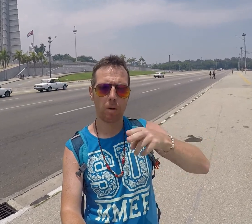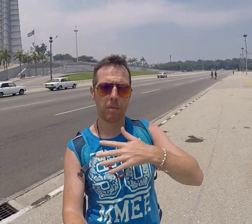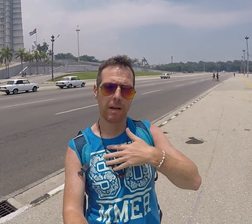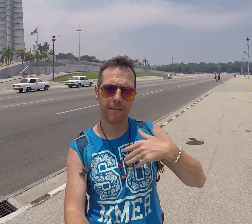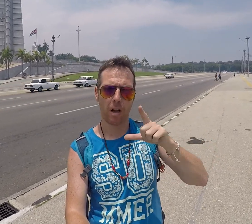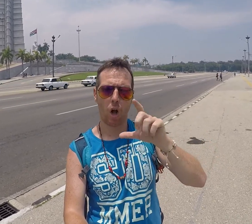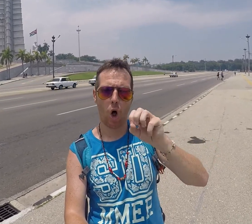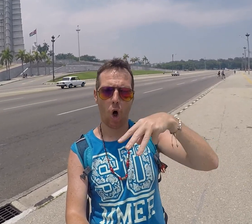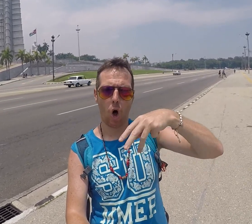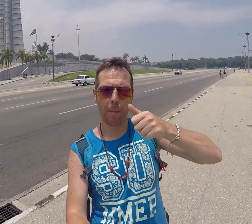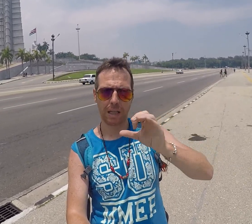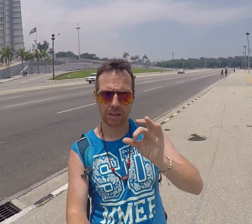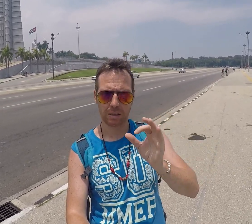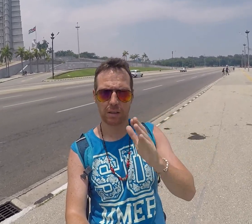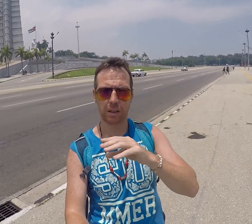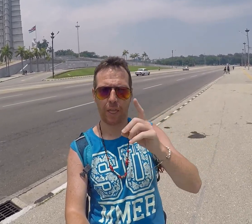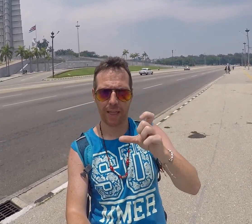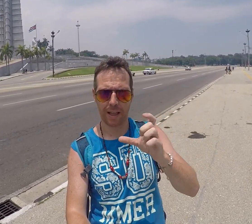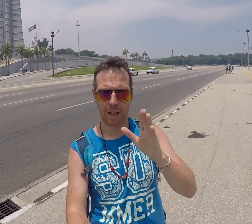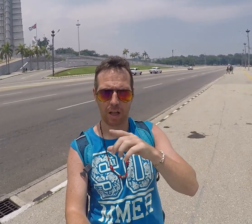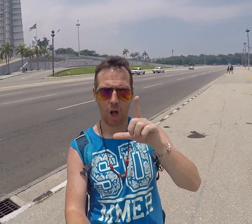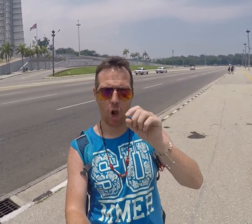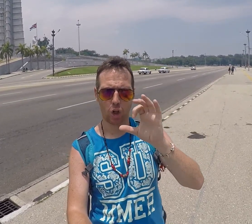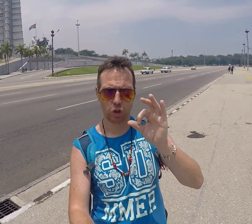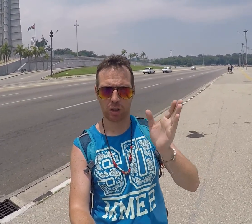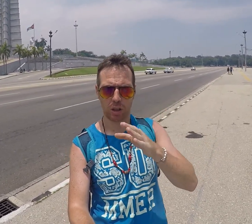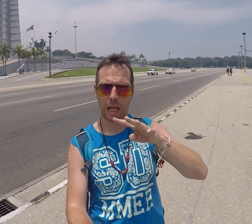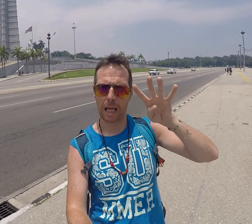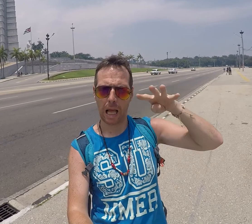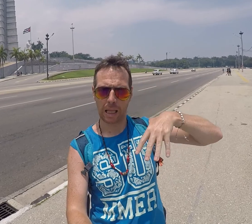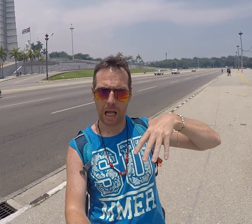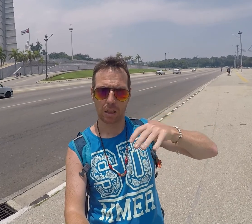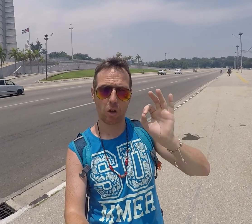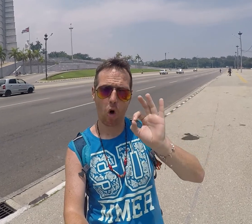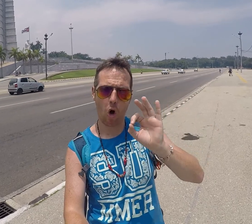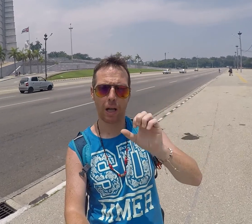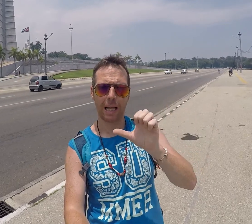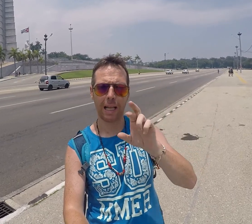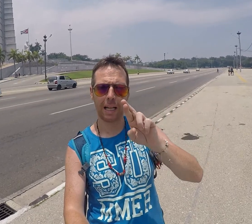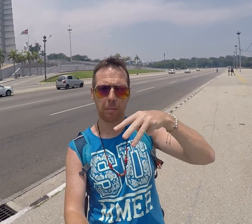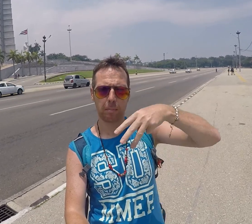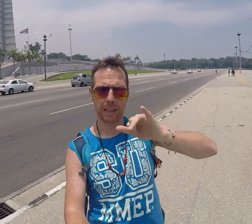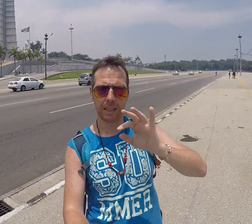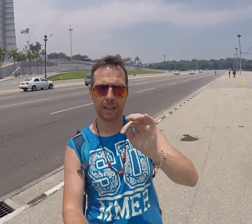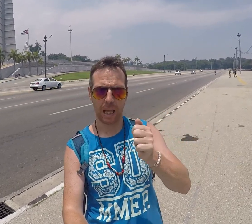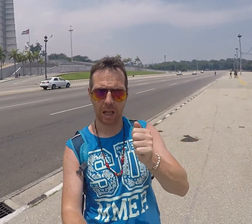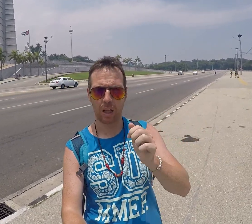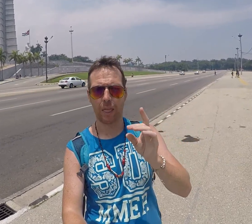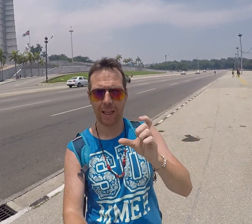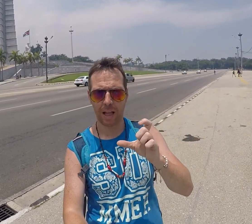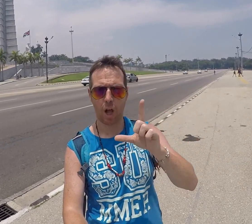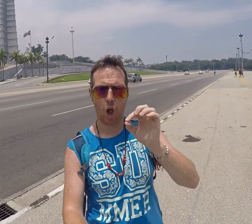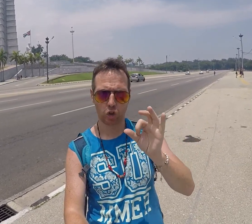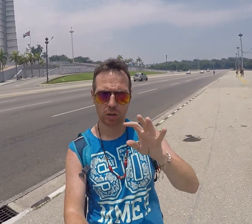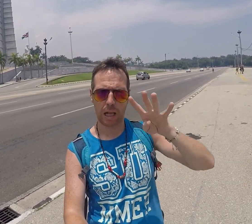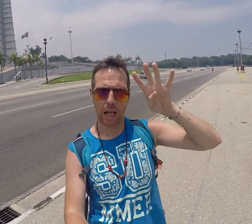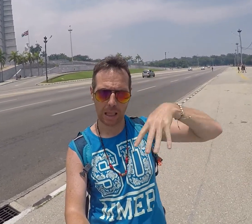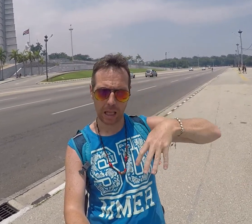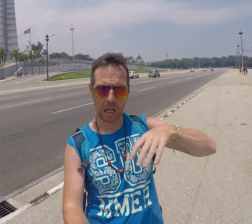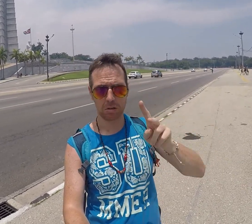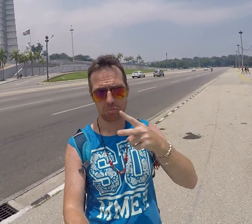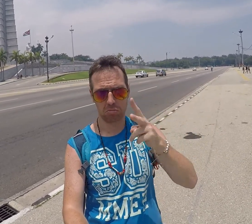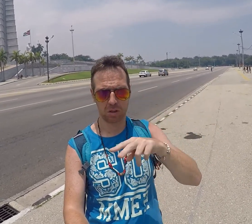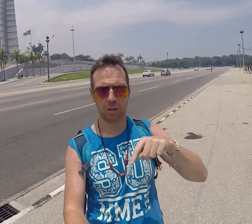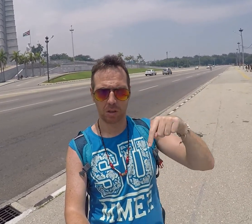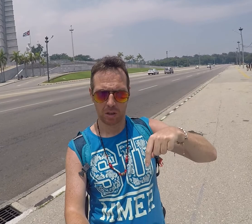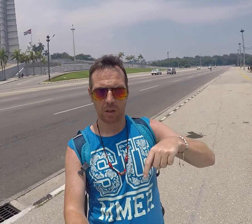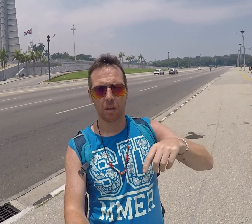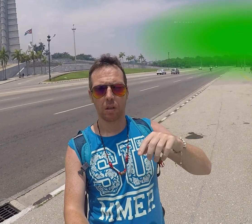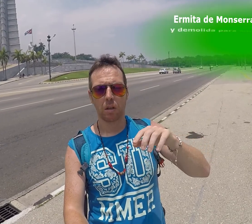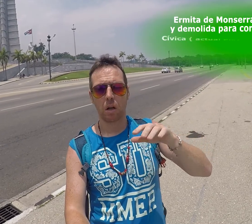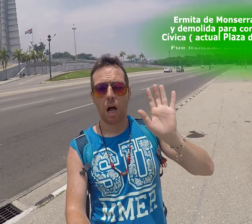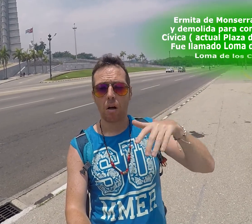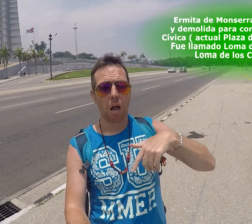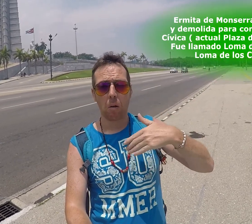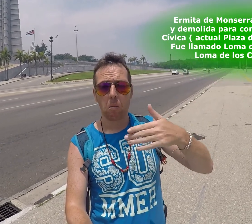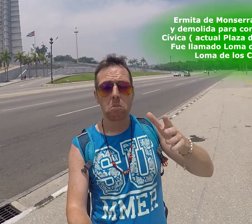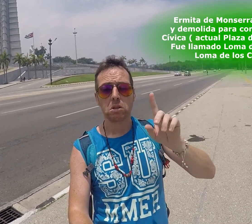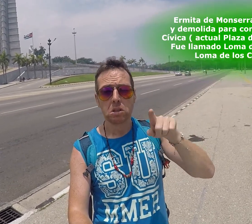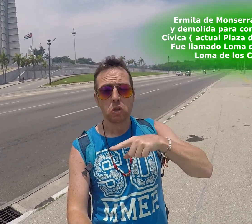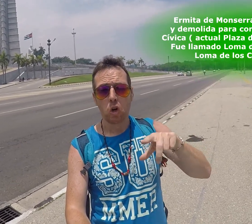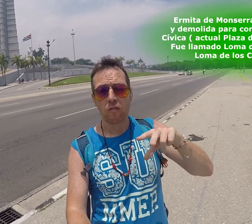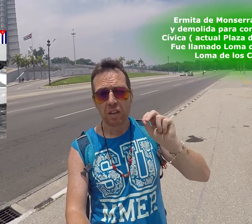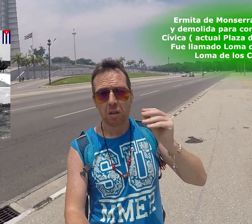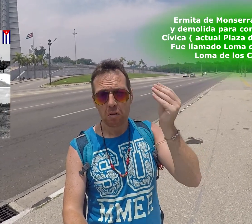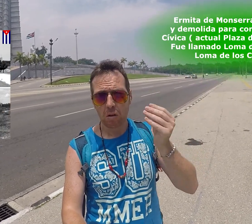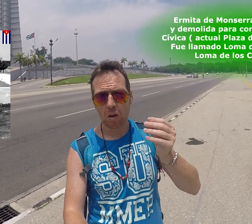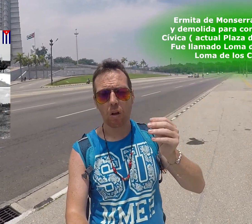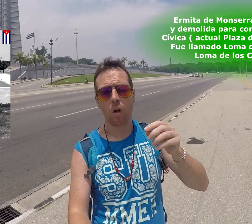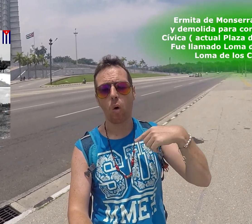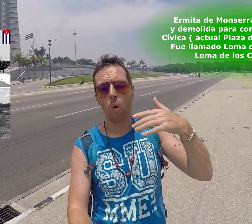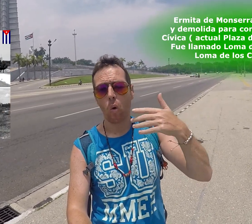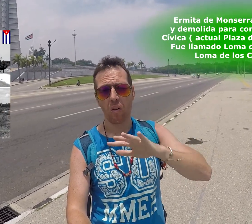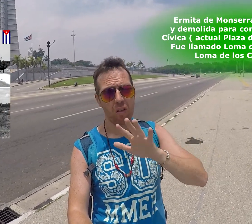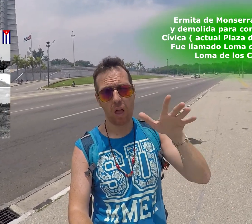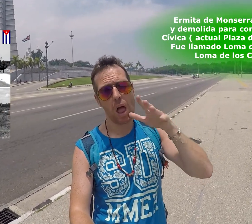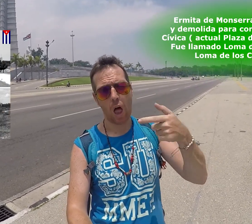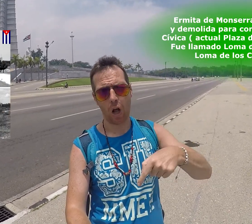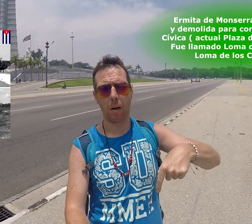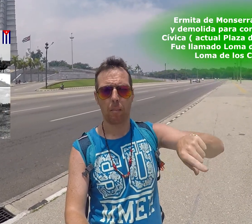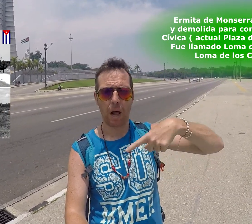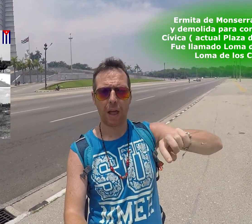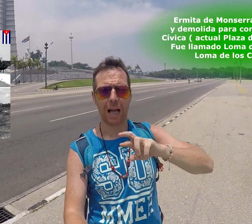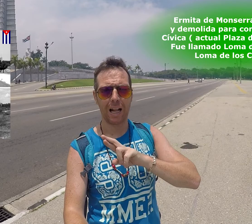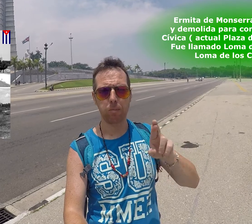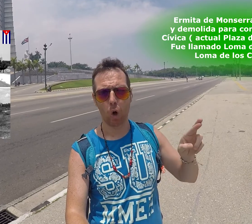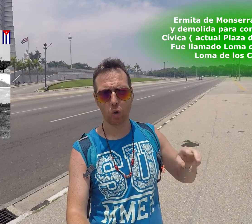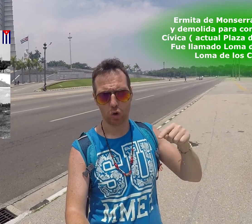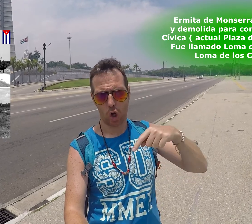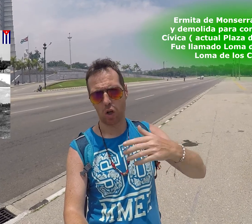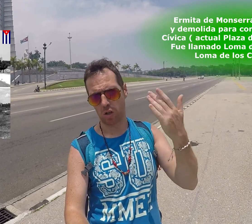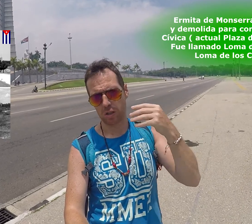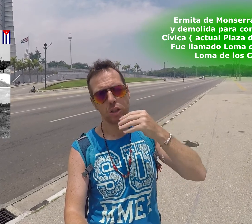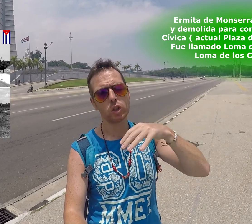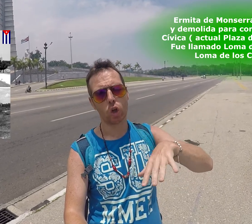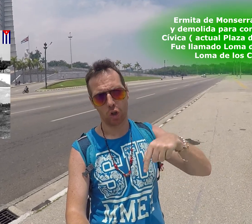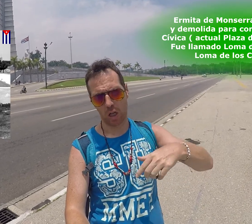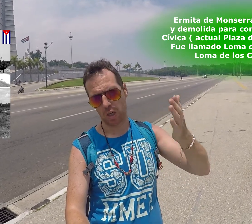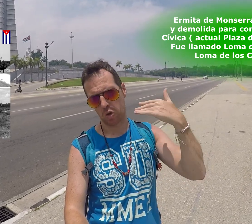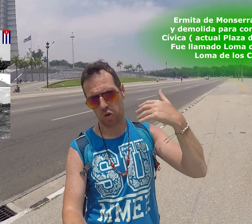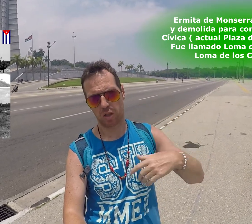Querían llamarlo Lomas de los Catalanes o Ermita de los Catalanes, pero después se construyó esta Plaza de la Revolución